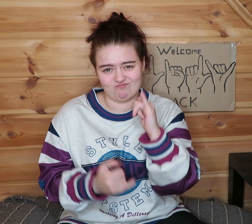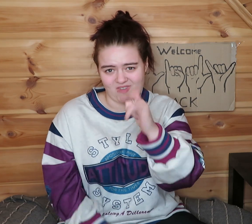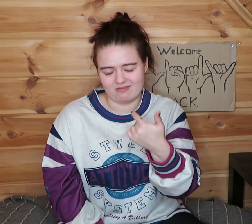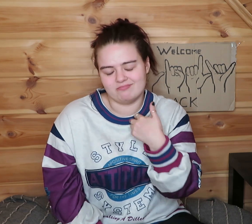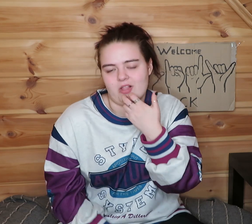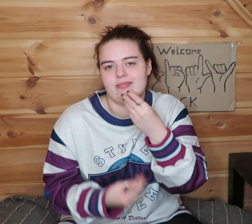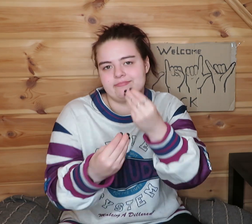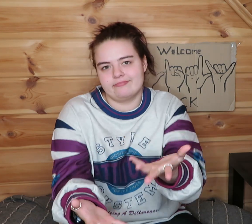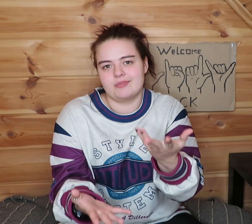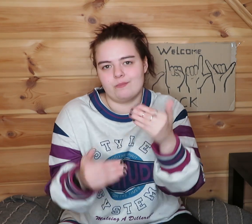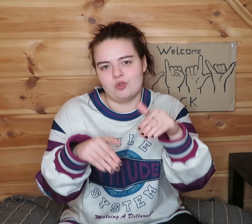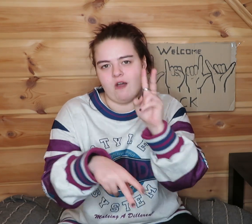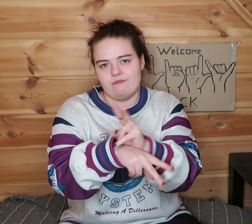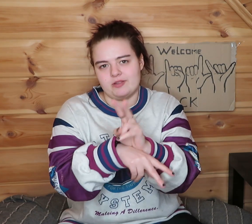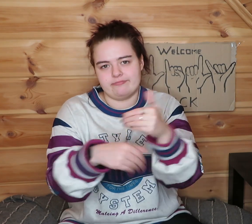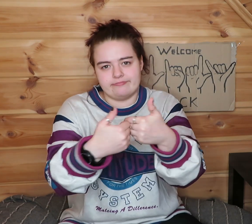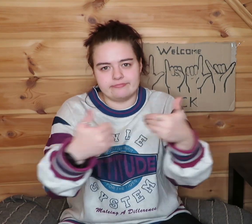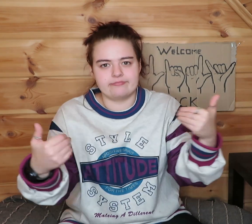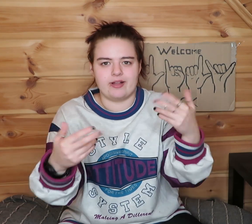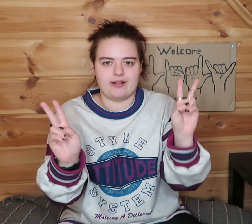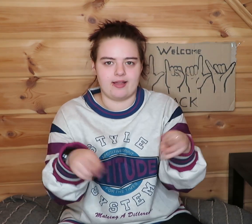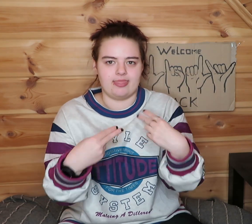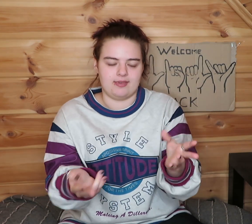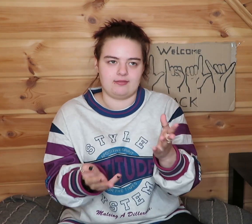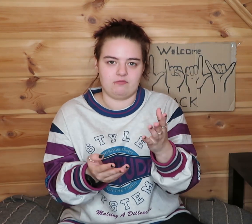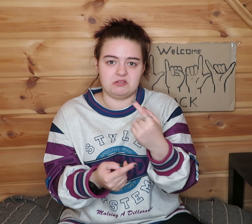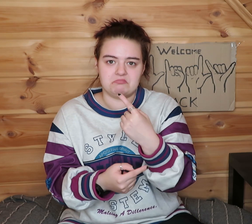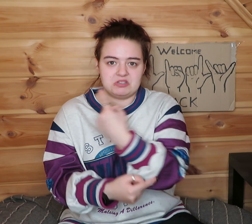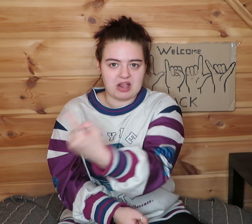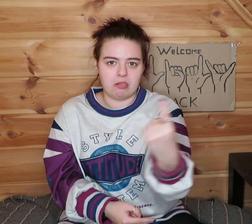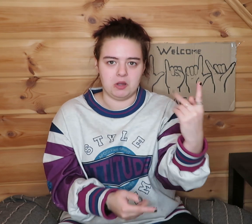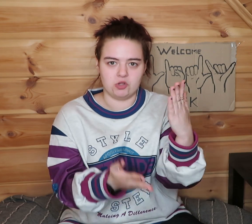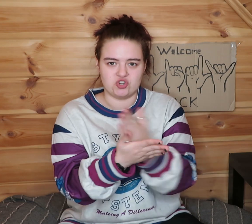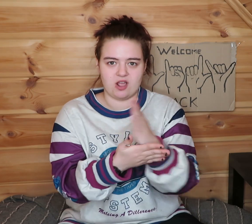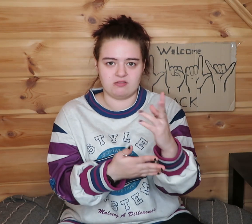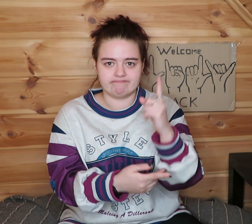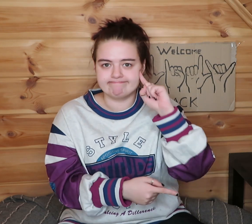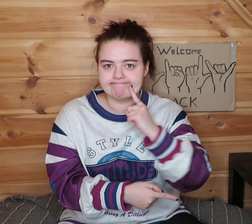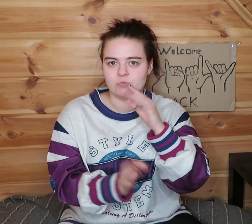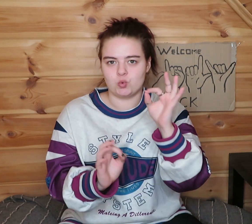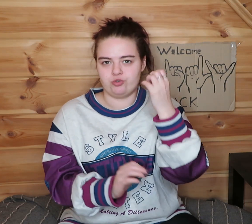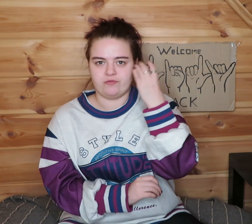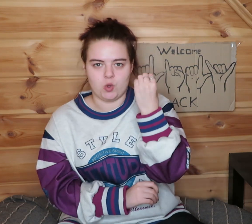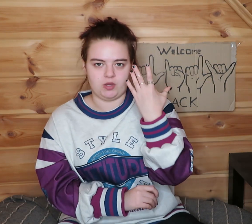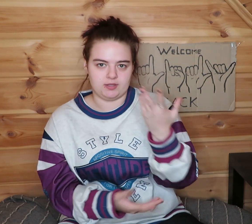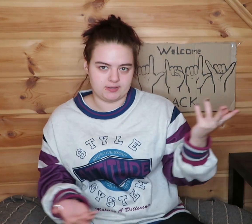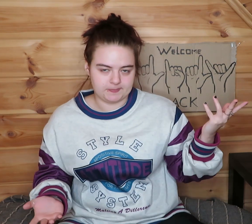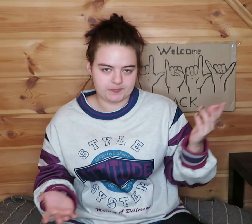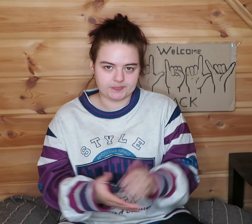Ja das will ich euch damit sagen. Man kann nicht für andere entscheiden.